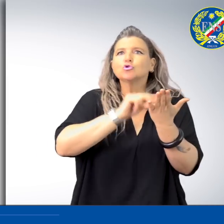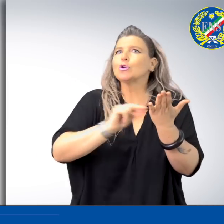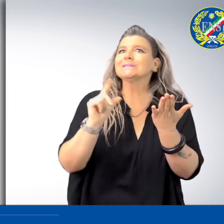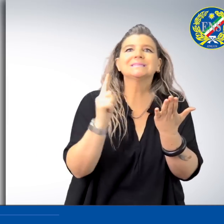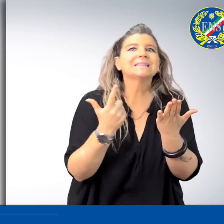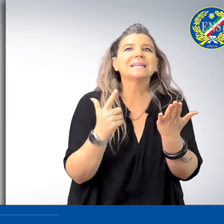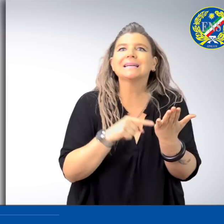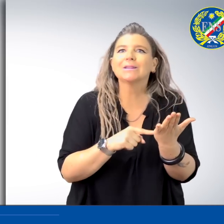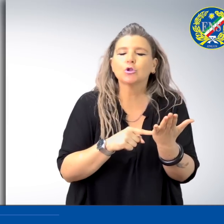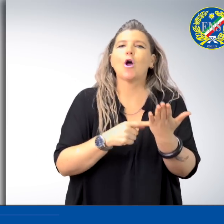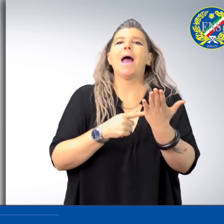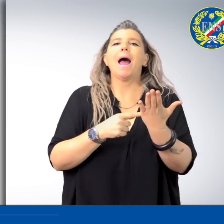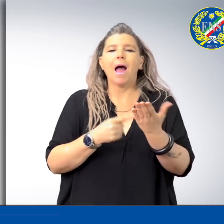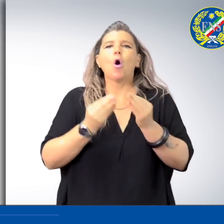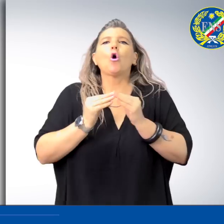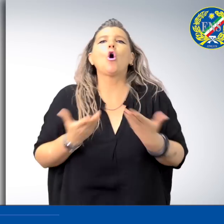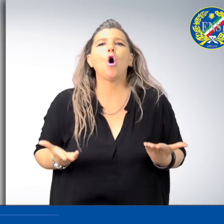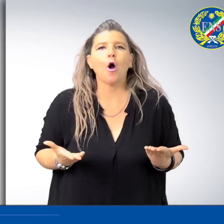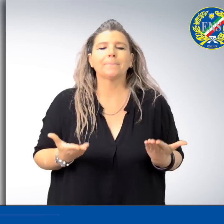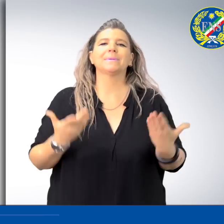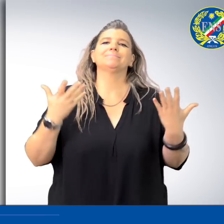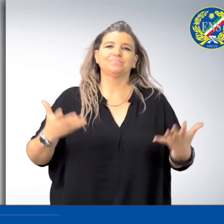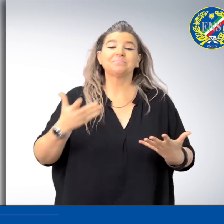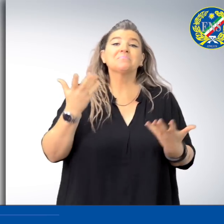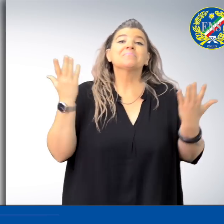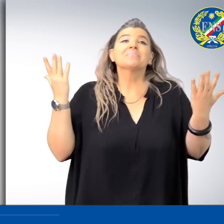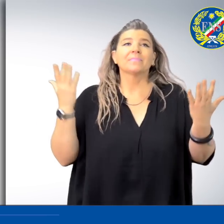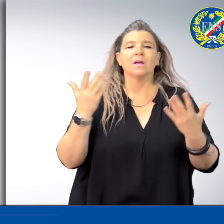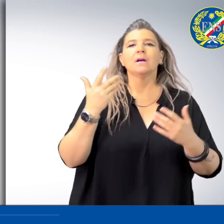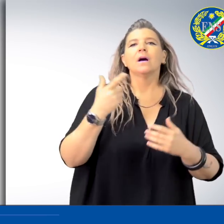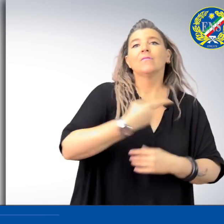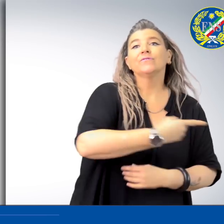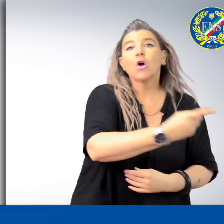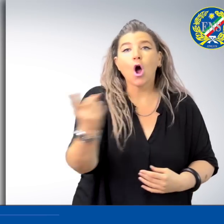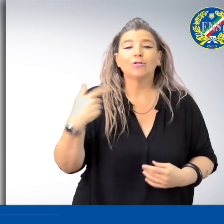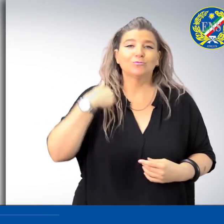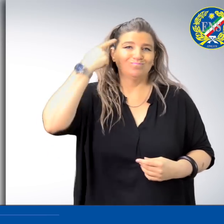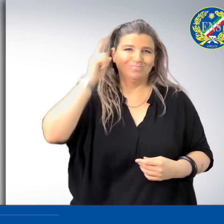Il sottocodice non c'è scritto e come si può verificare?